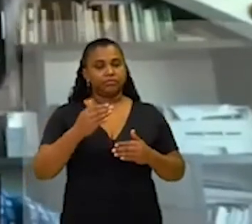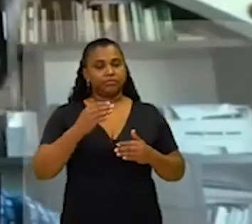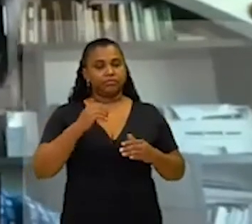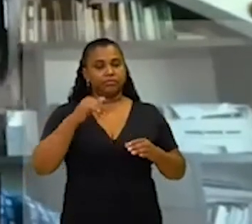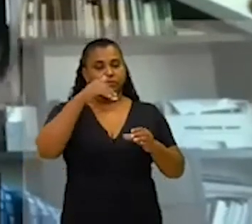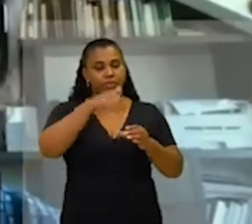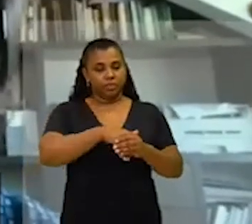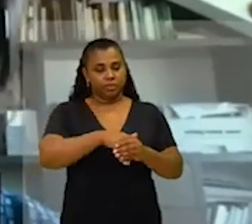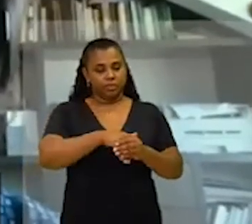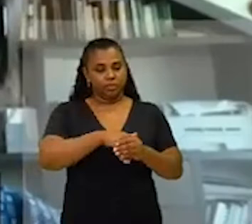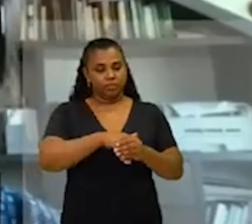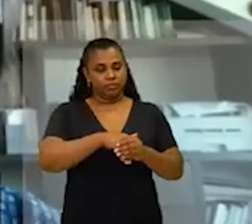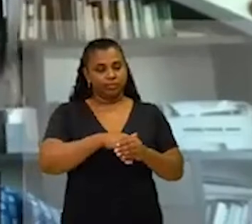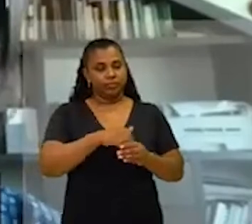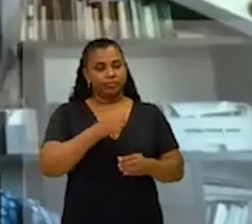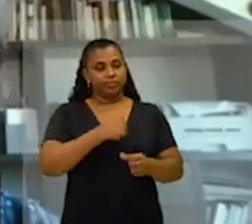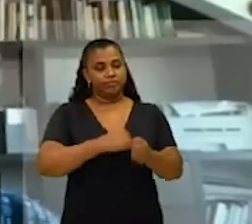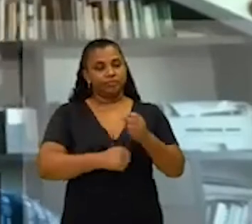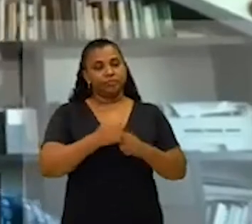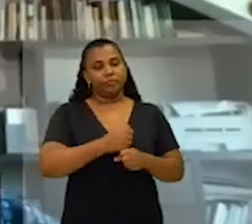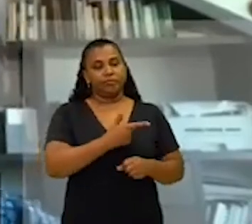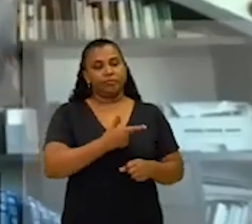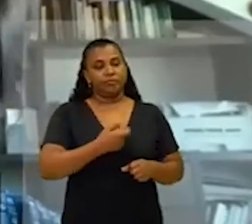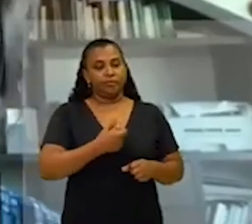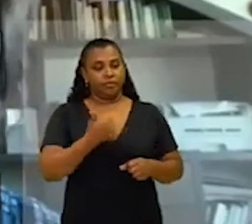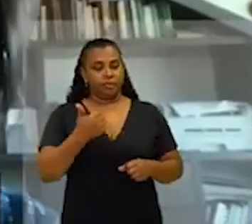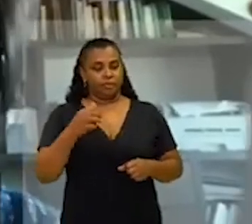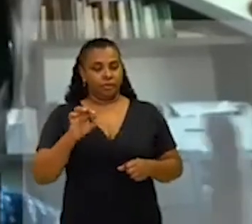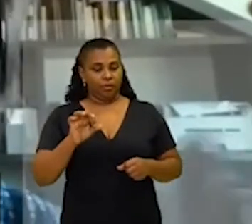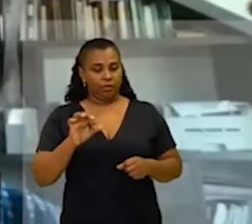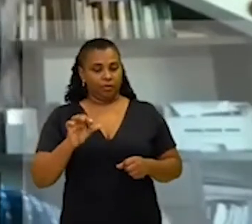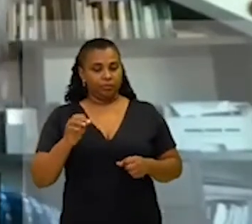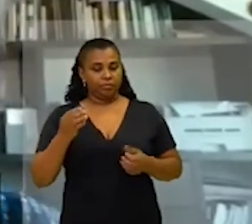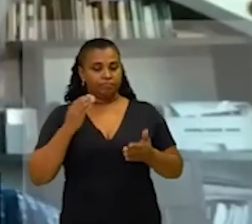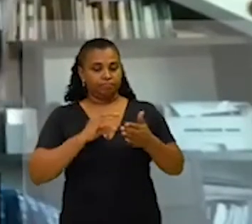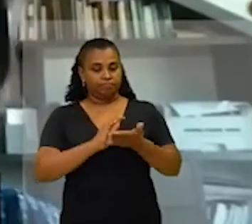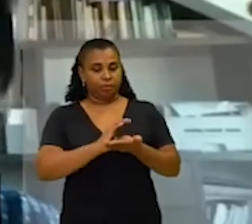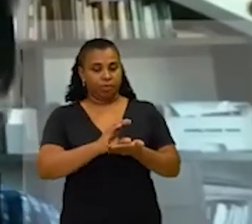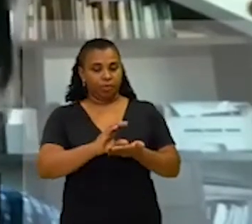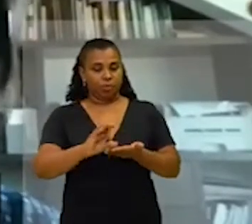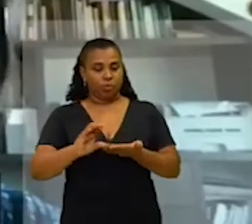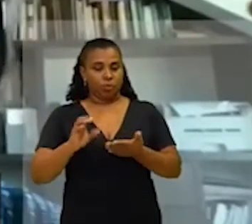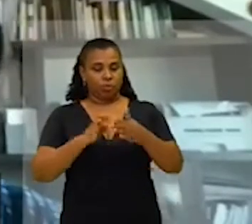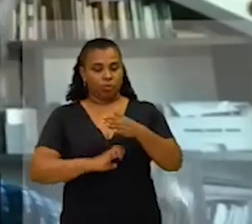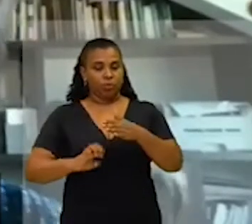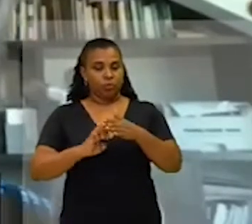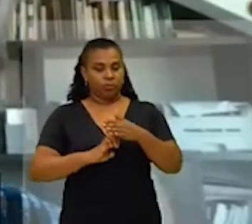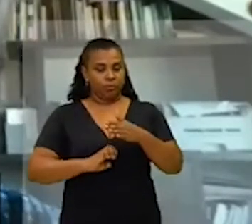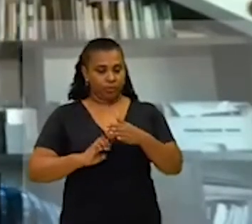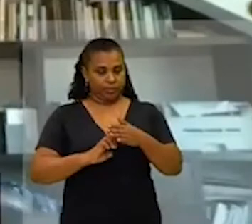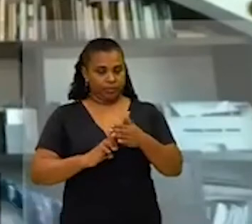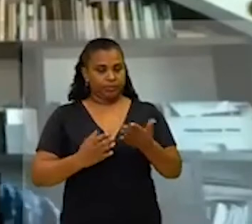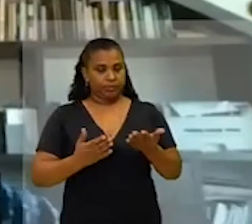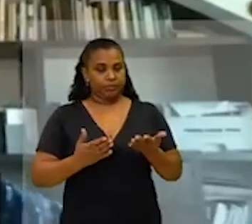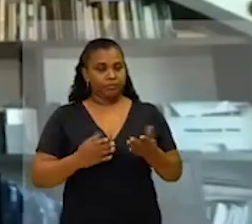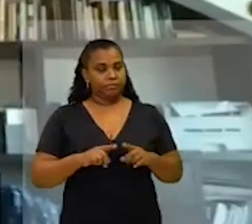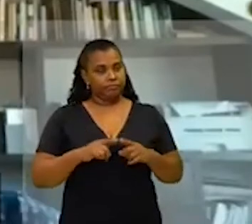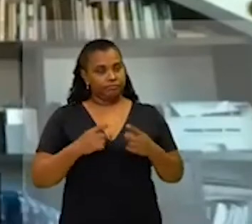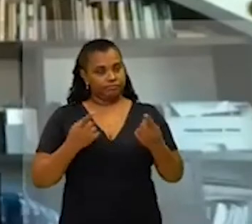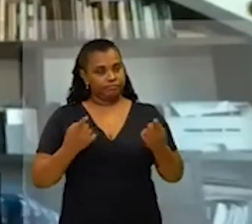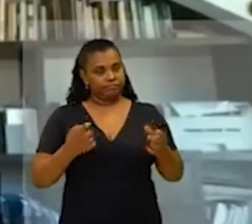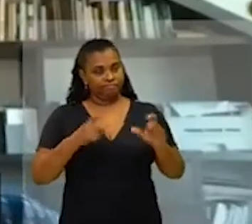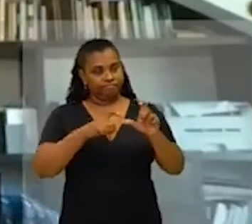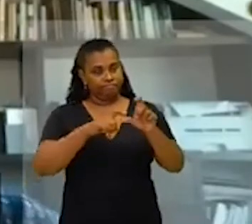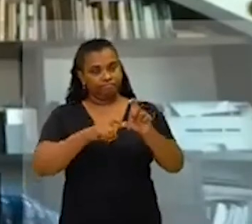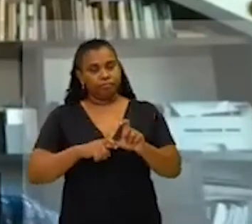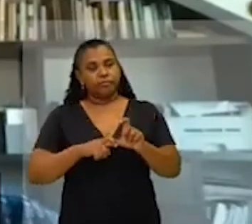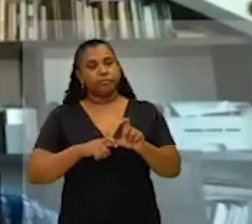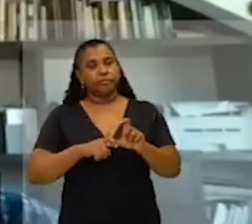empresas portanto é possível observar então a que a dependência média em relação ao fundo partidário